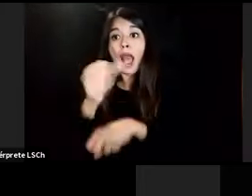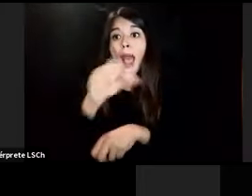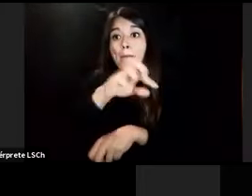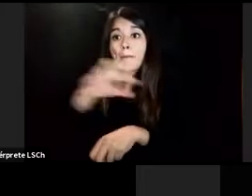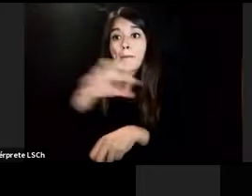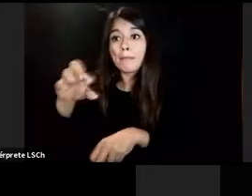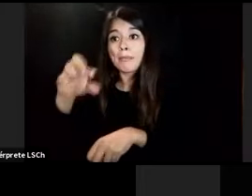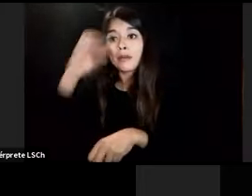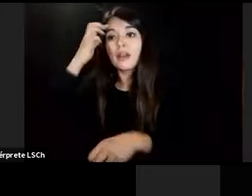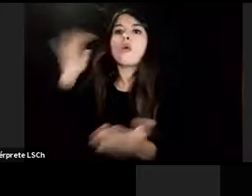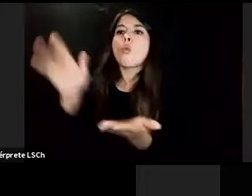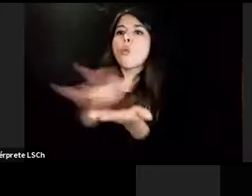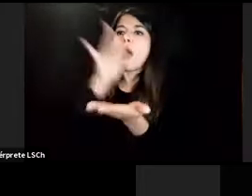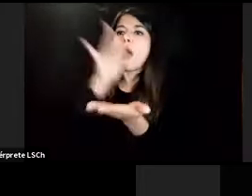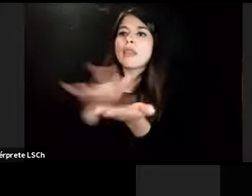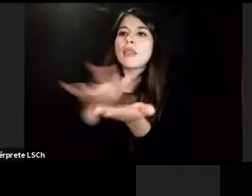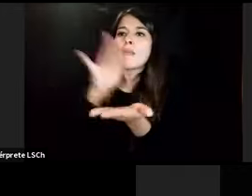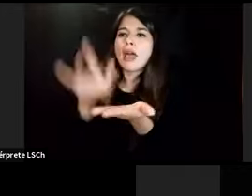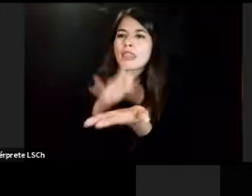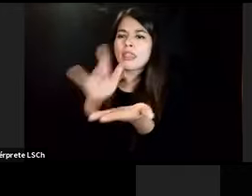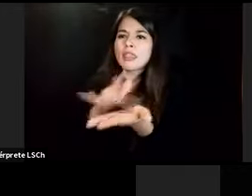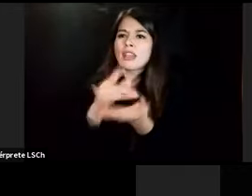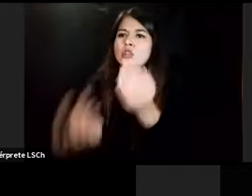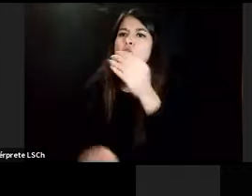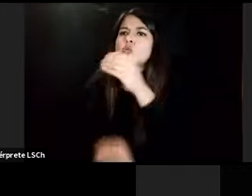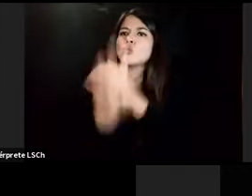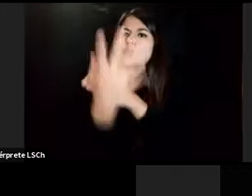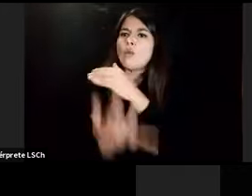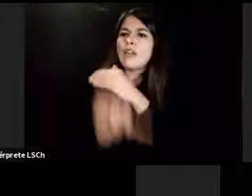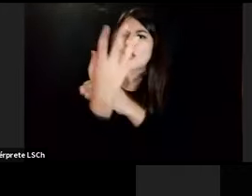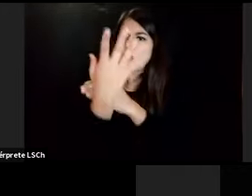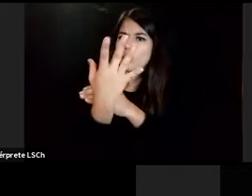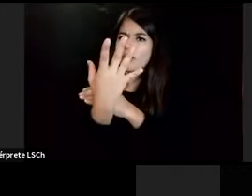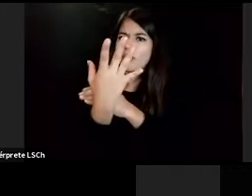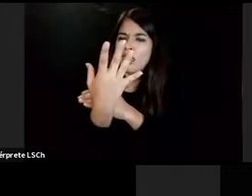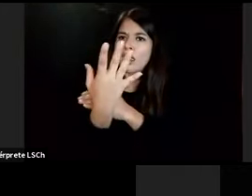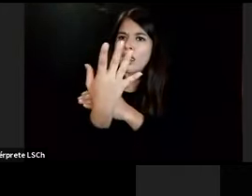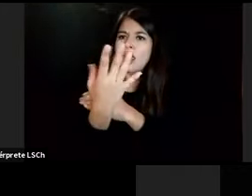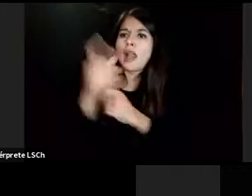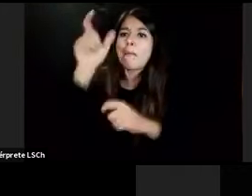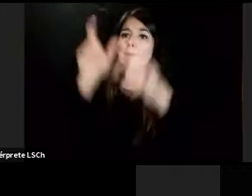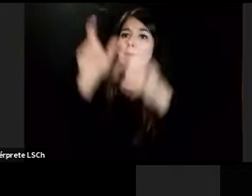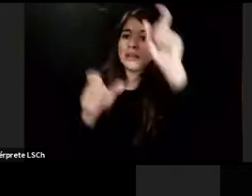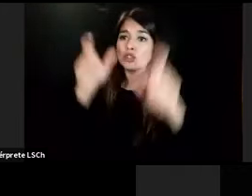En wattpad se suben historias y las personas pueden acceder a esa lectura,